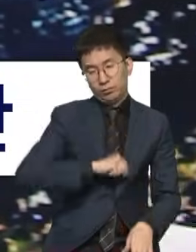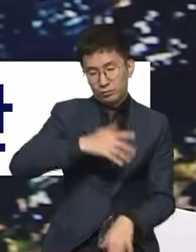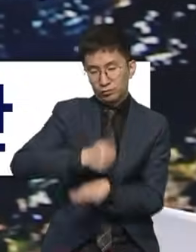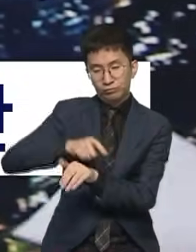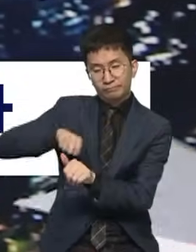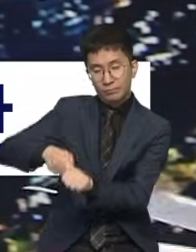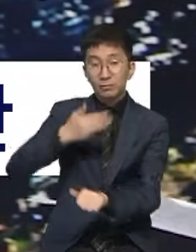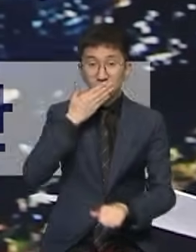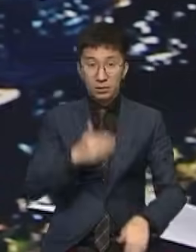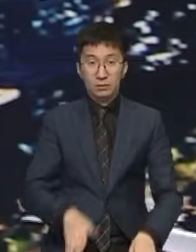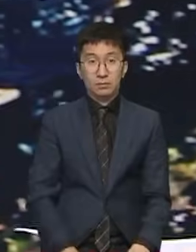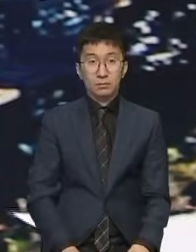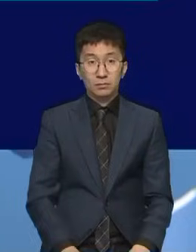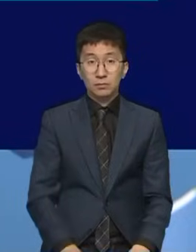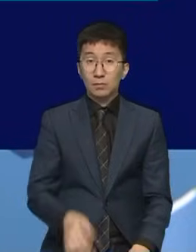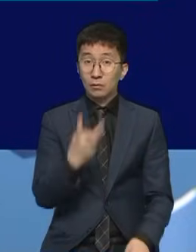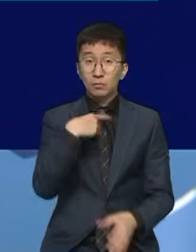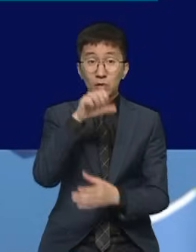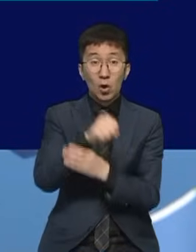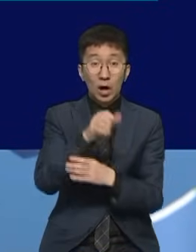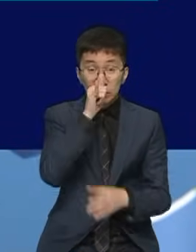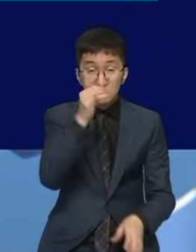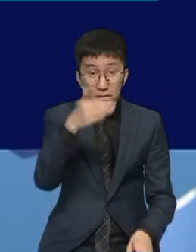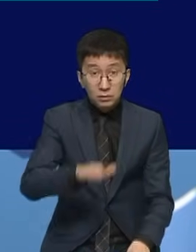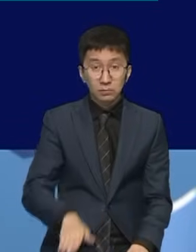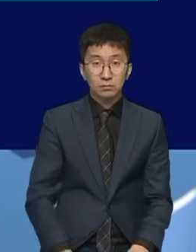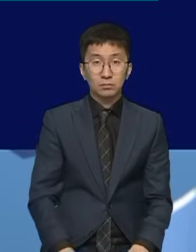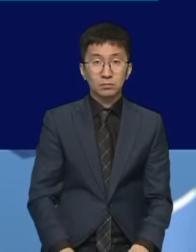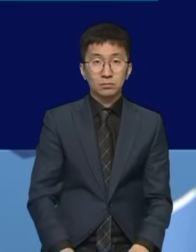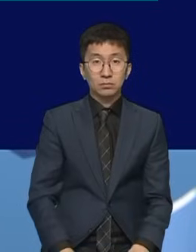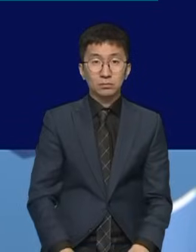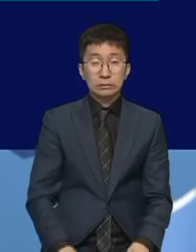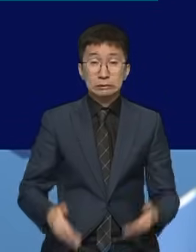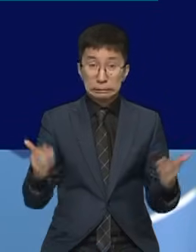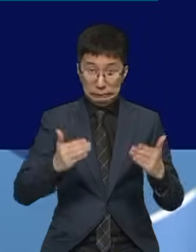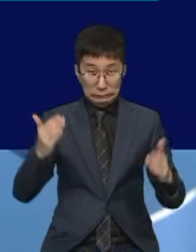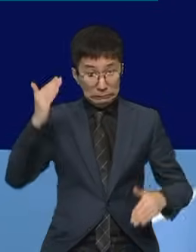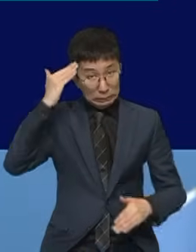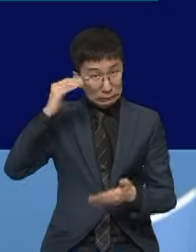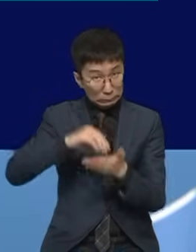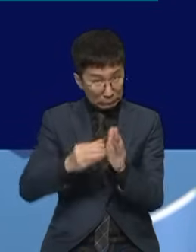겸직 허가를 받았다 하더라도 정상적인 업무 수행에 지장을 줄 정도라고 판단이